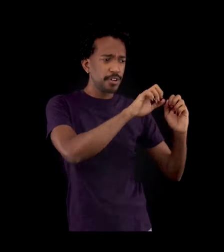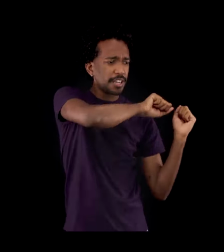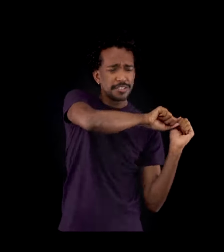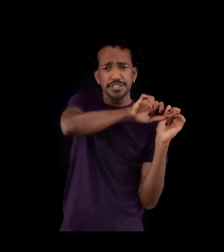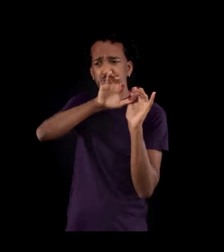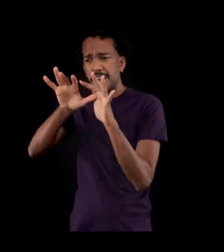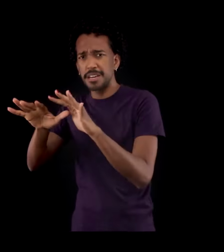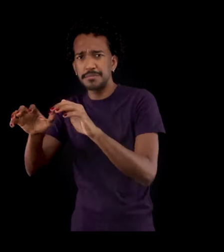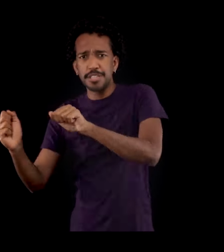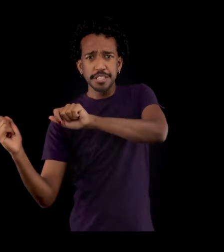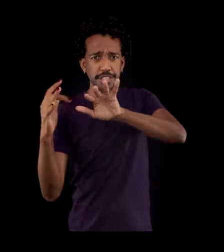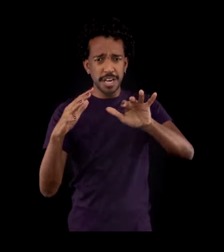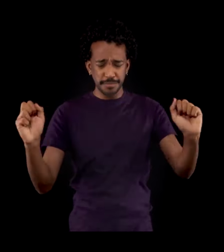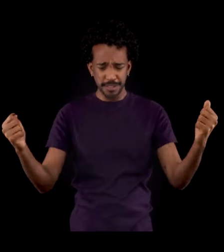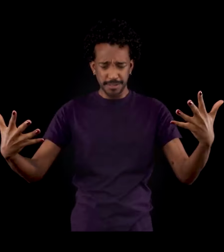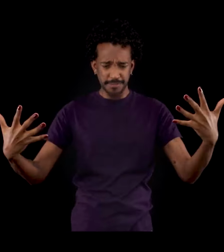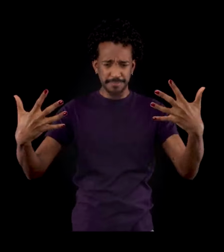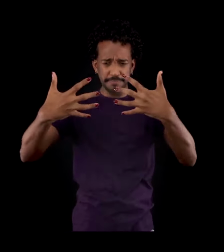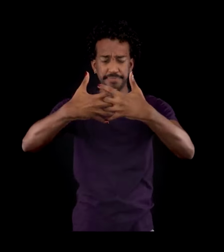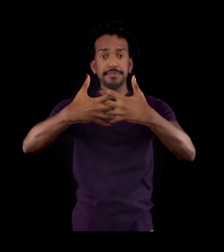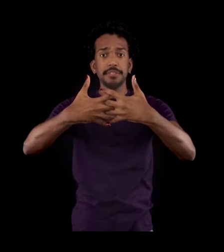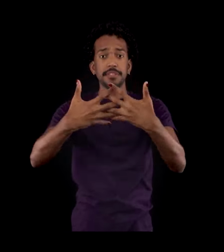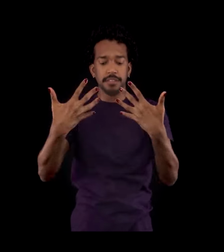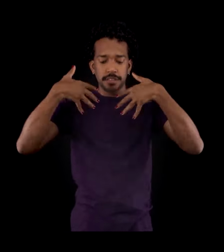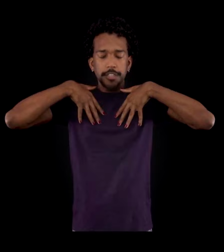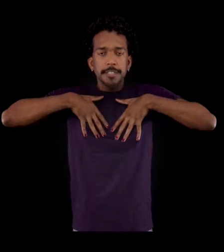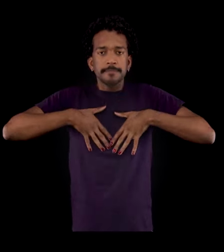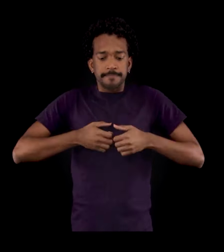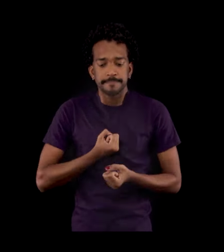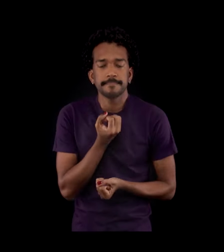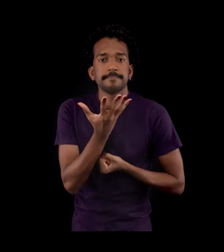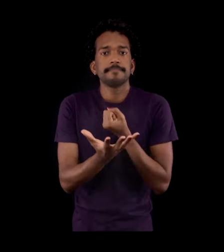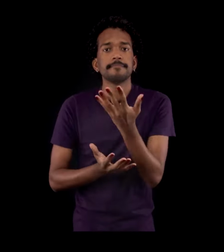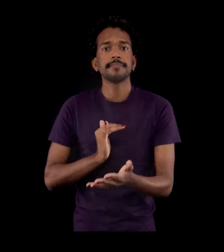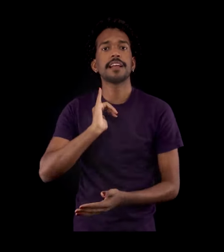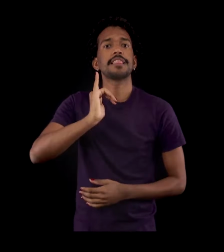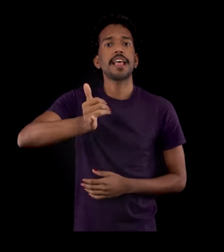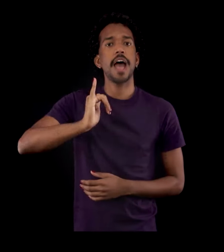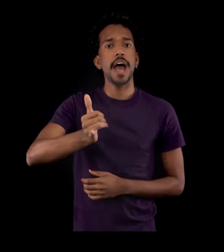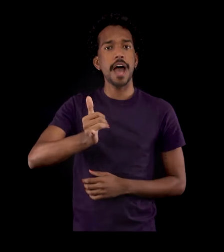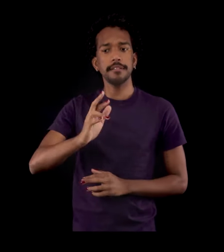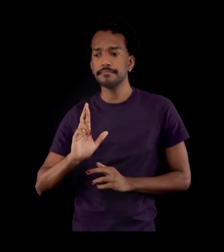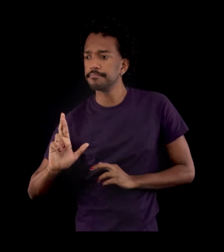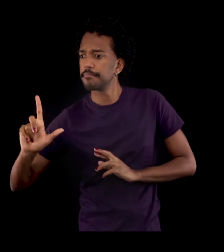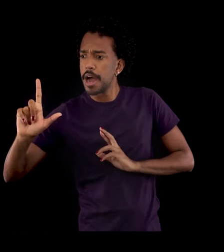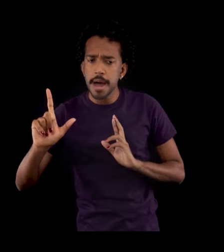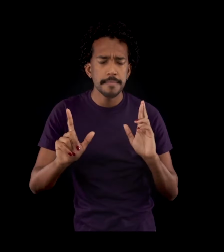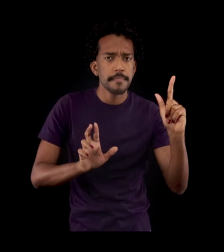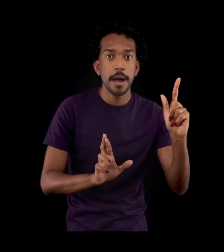reivindica outras formas de se narrar nossas histórias, para que, desse mesmo presente,